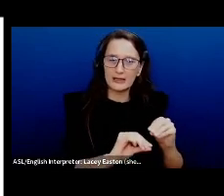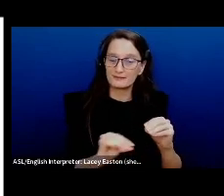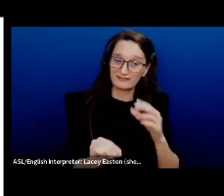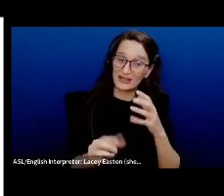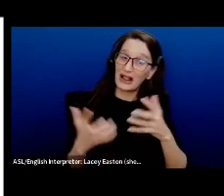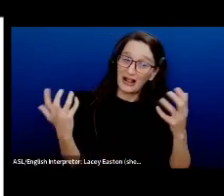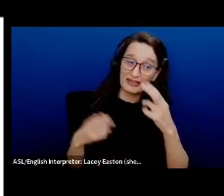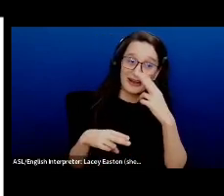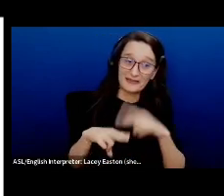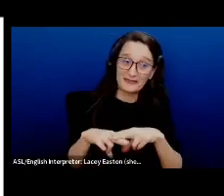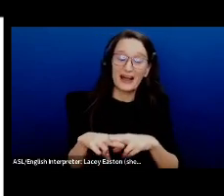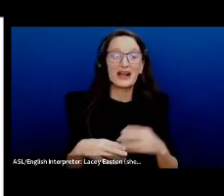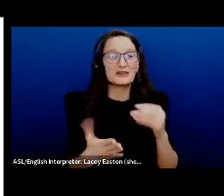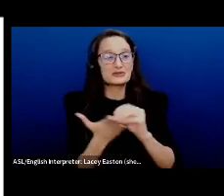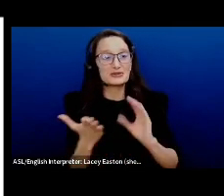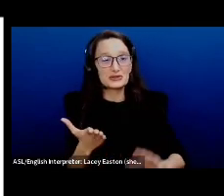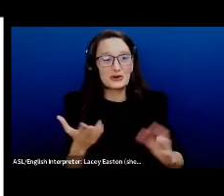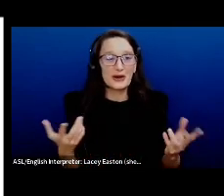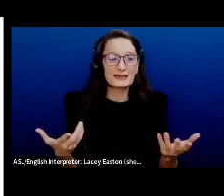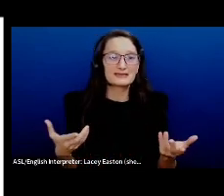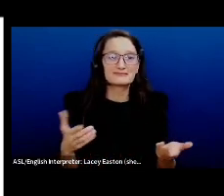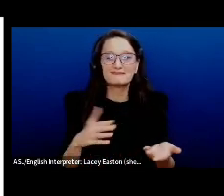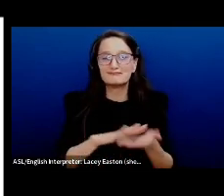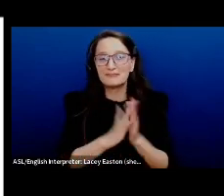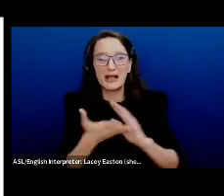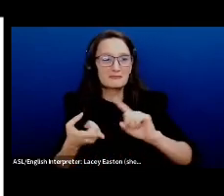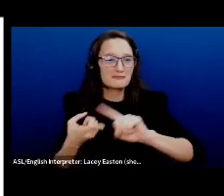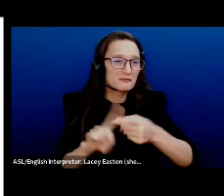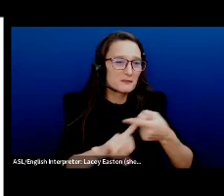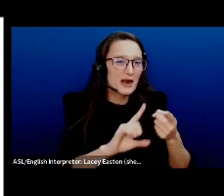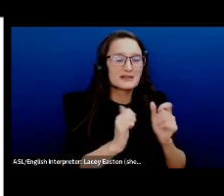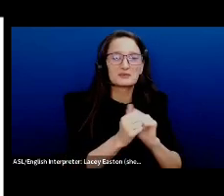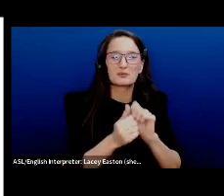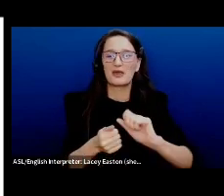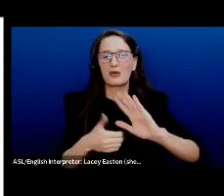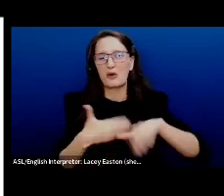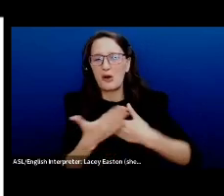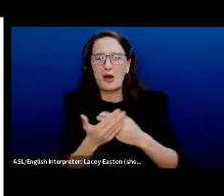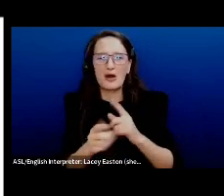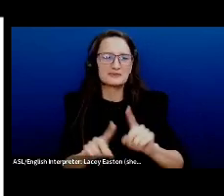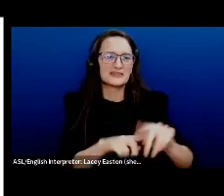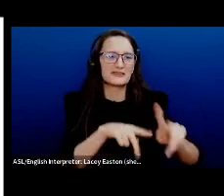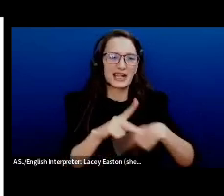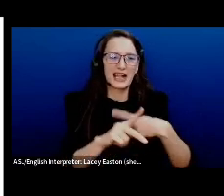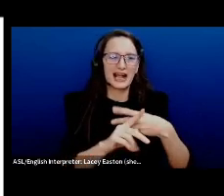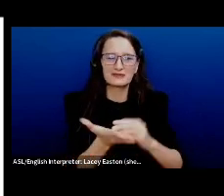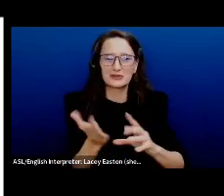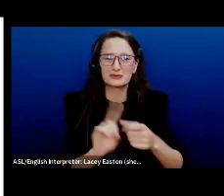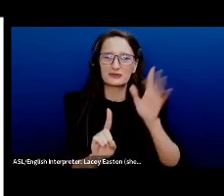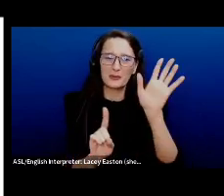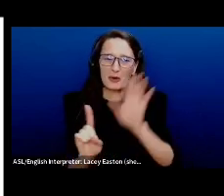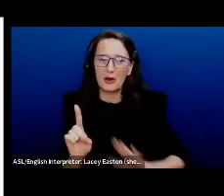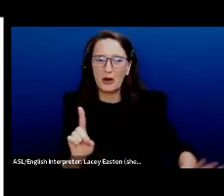amigos de todo tipo de estudiantes de todo el estado. Así, construyen su red de compañeros